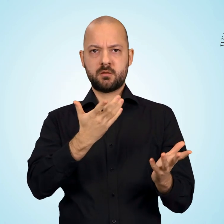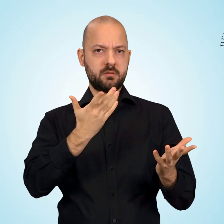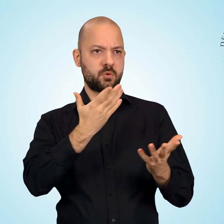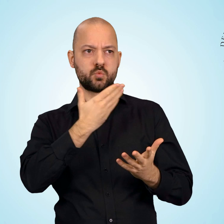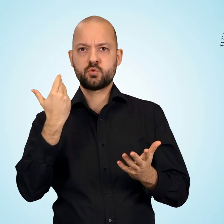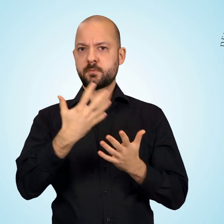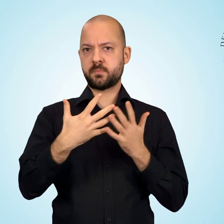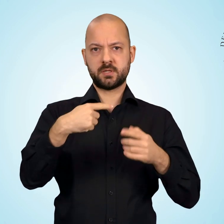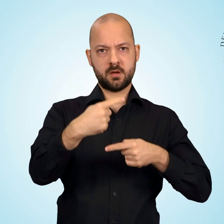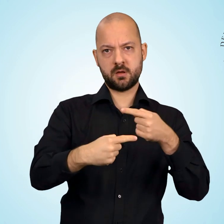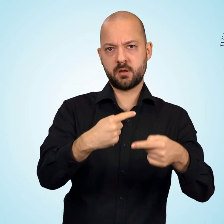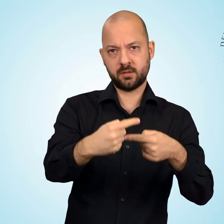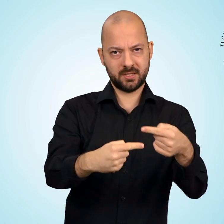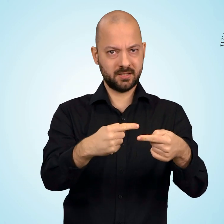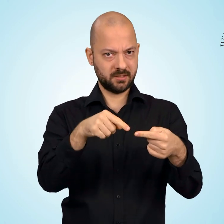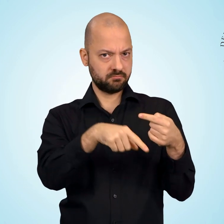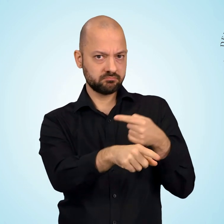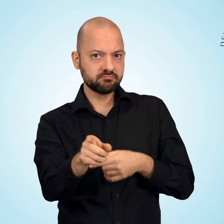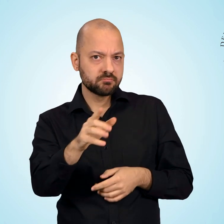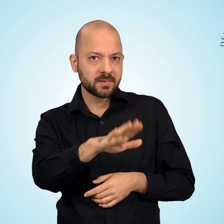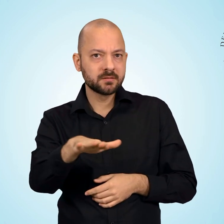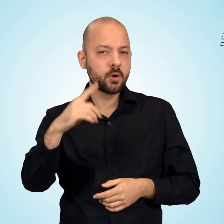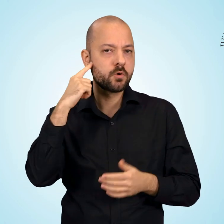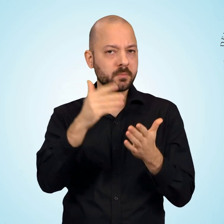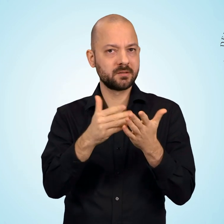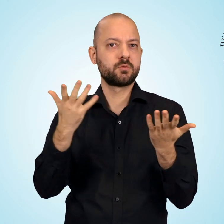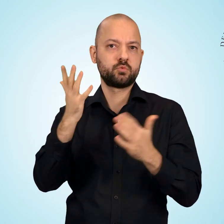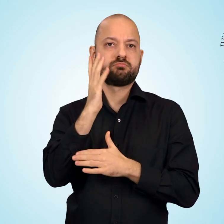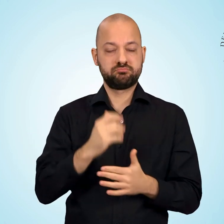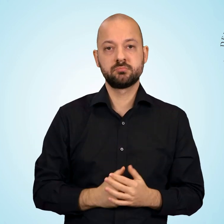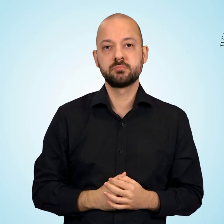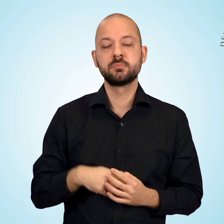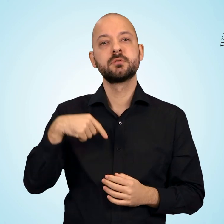Kindern mit Hörbehinderung (‚language deprivation‘)“.